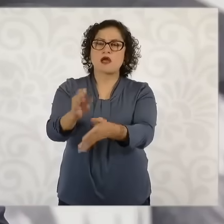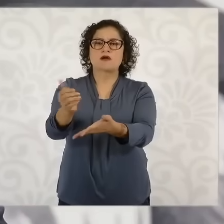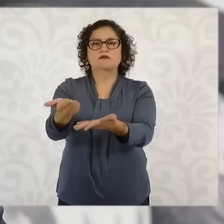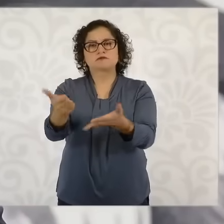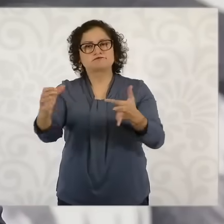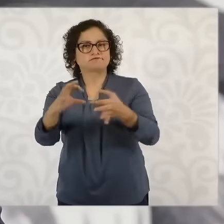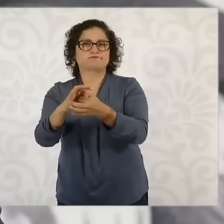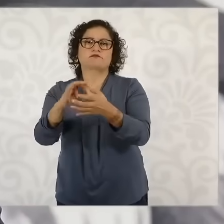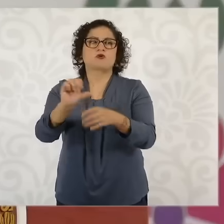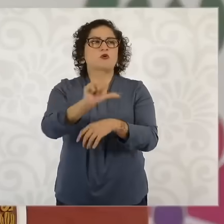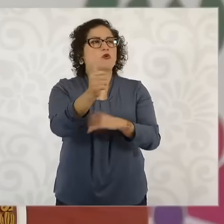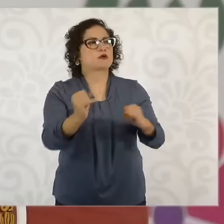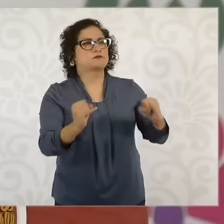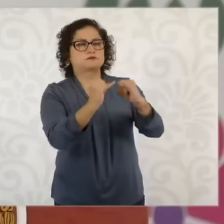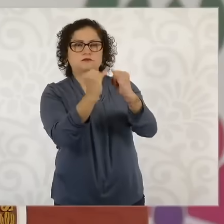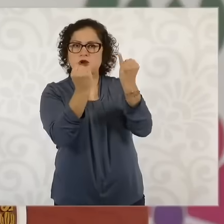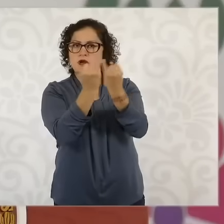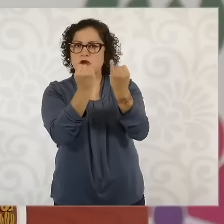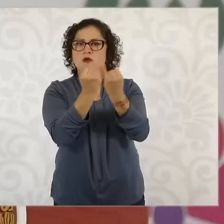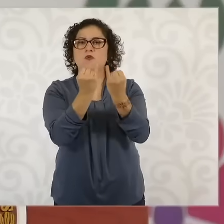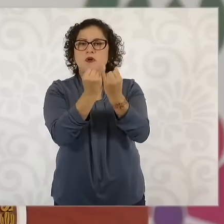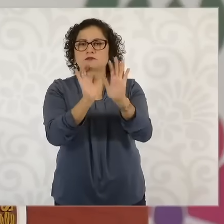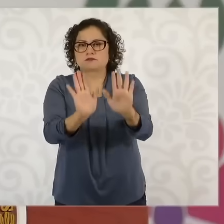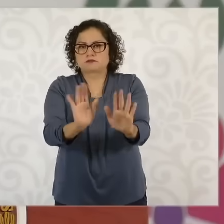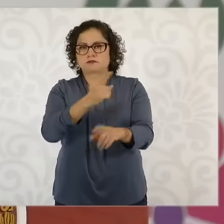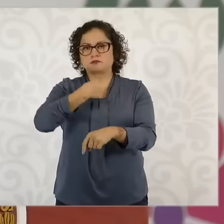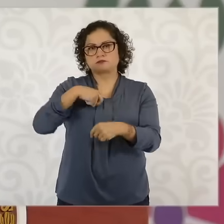instituciones que obviamente de una manera muy responsable estamos analizando para poderlas